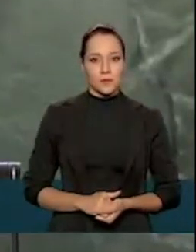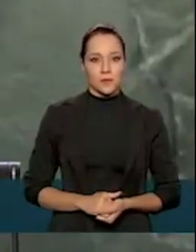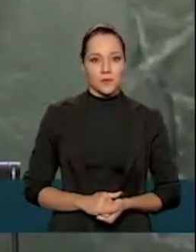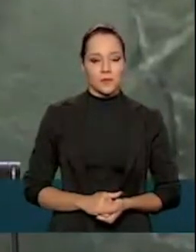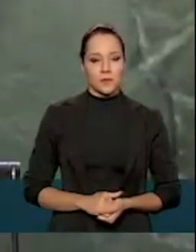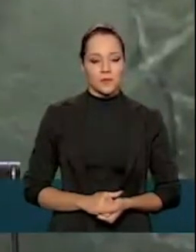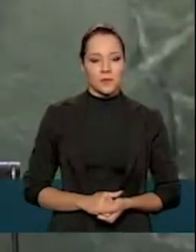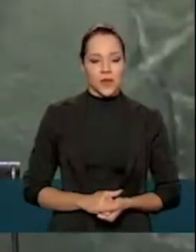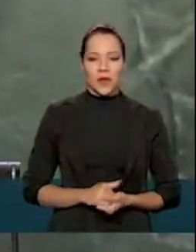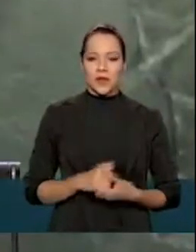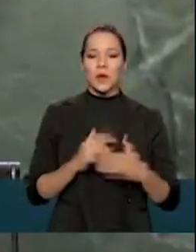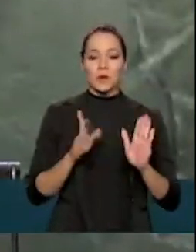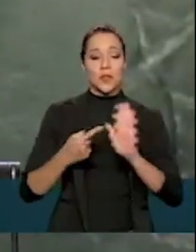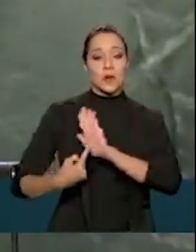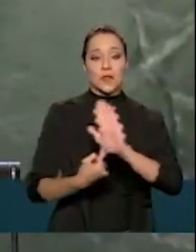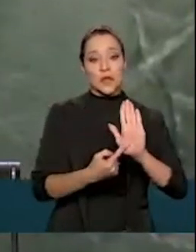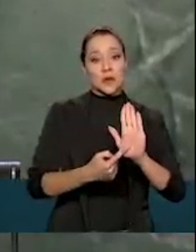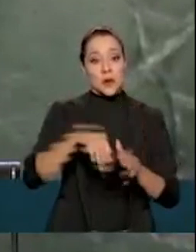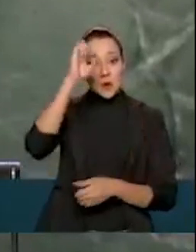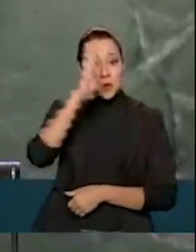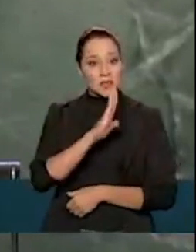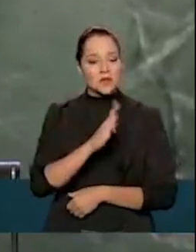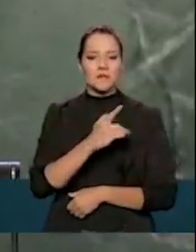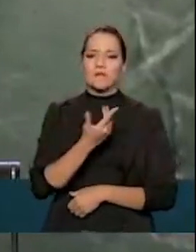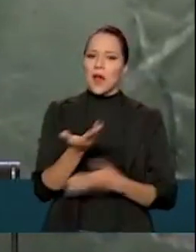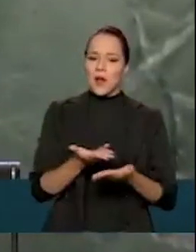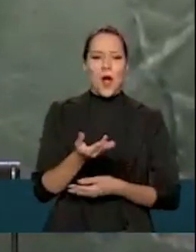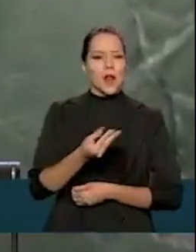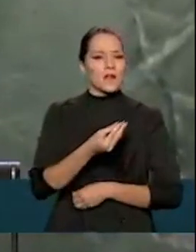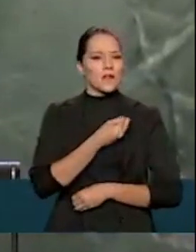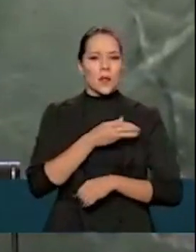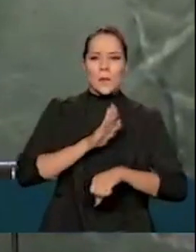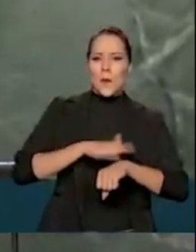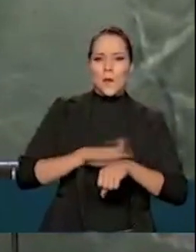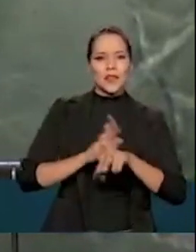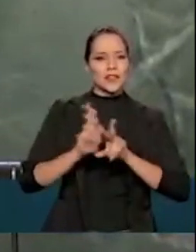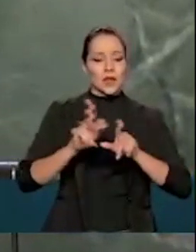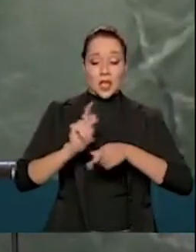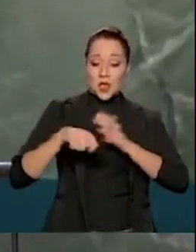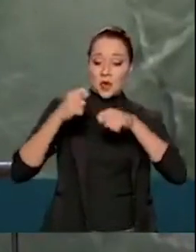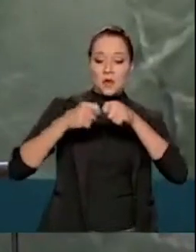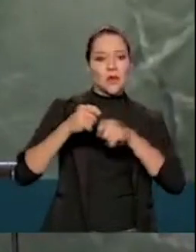e como demonstrado o Brasil vive novos tempos na economia temos um dos melhores